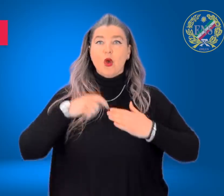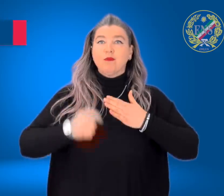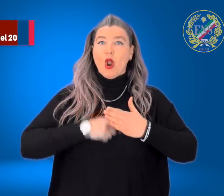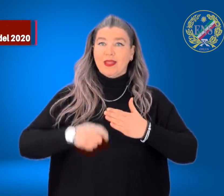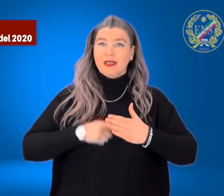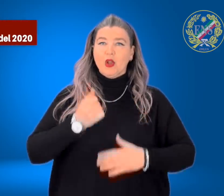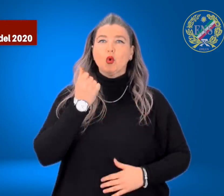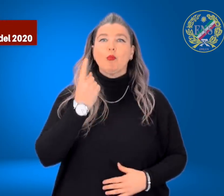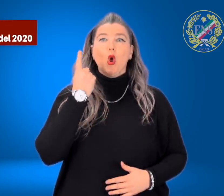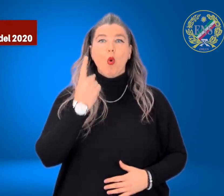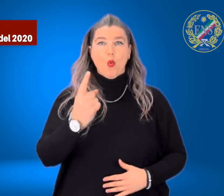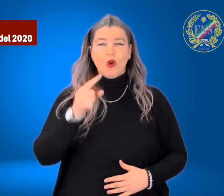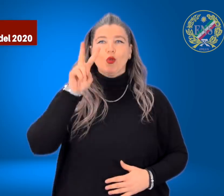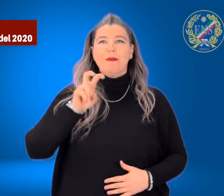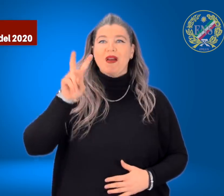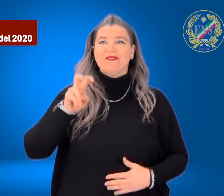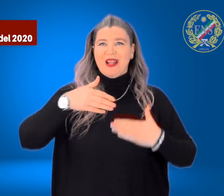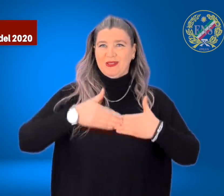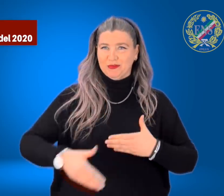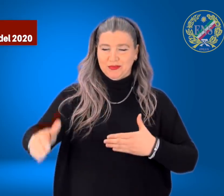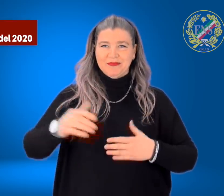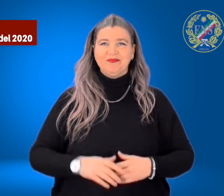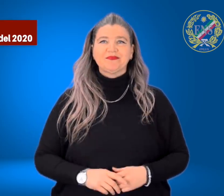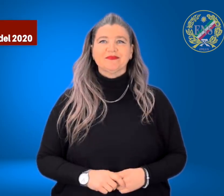Bollettino ENS n. 1/2020